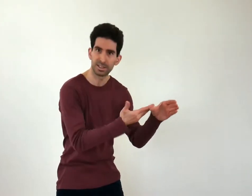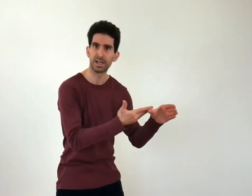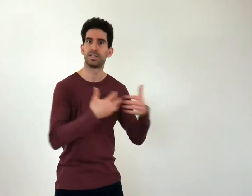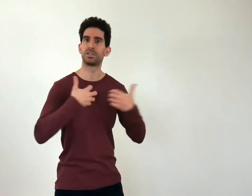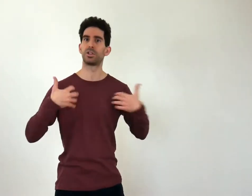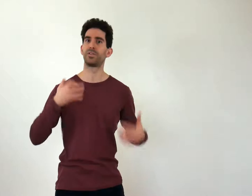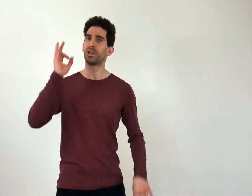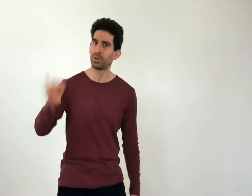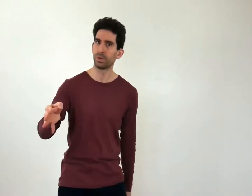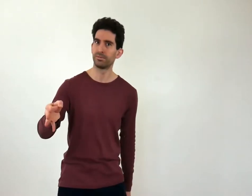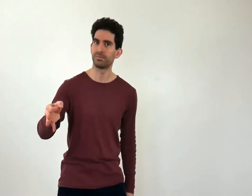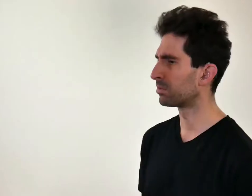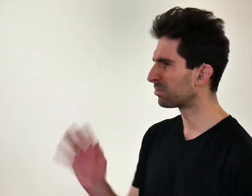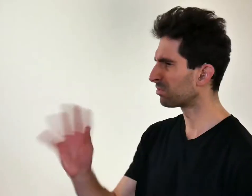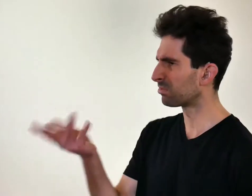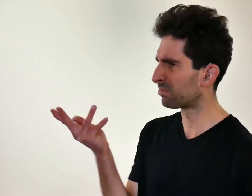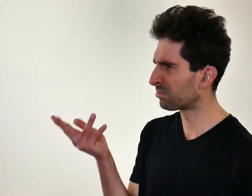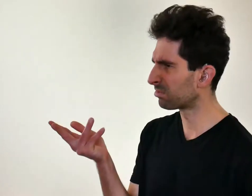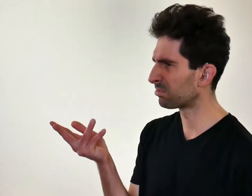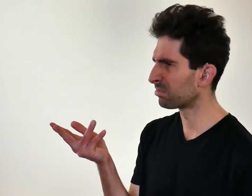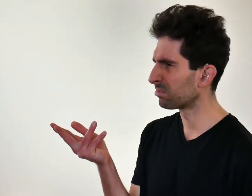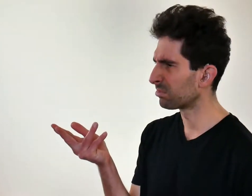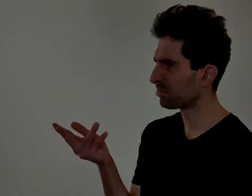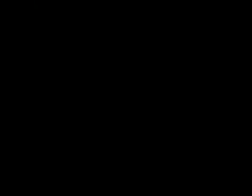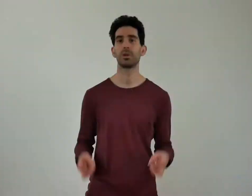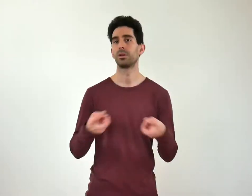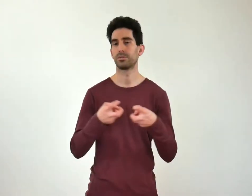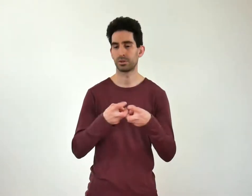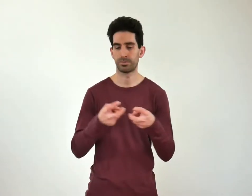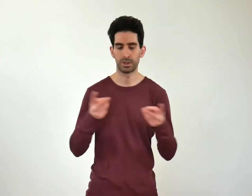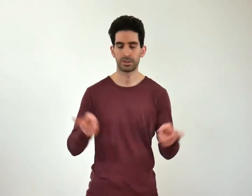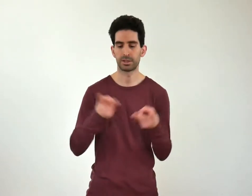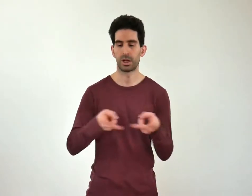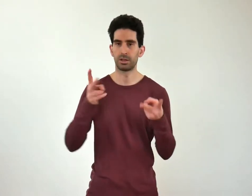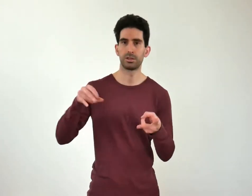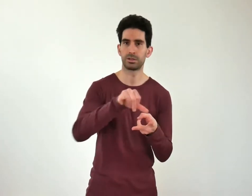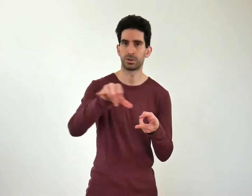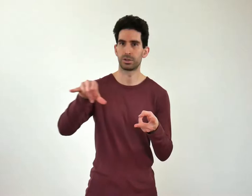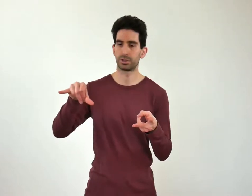Ca c'est scientfique oui. Comment ça ? Exemple de la sauce vinaigrette.